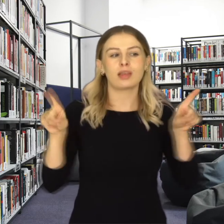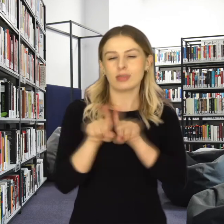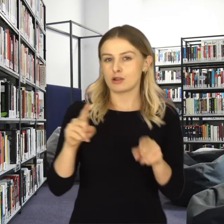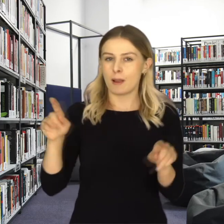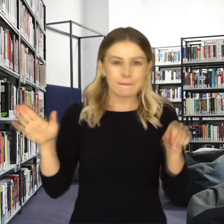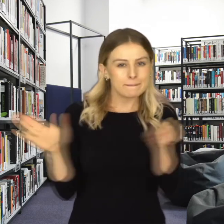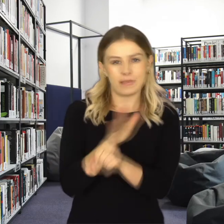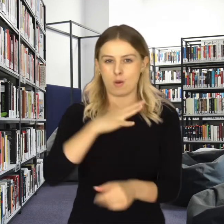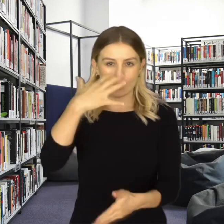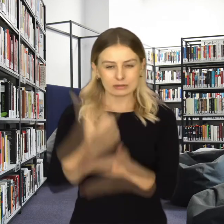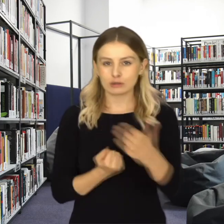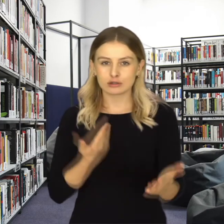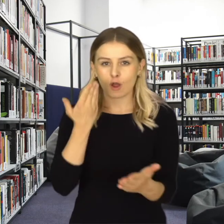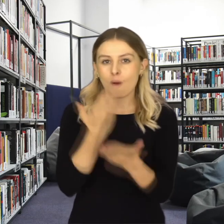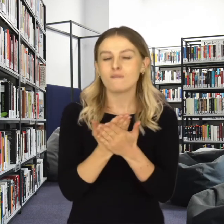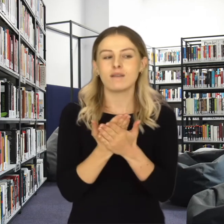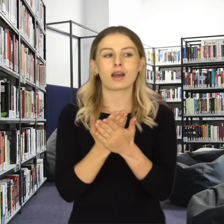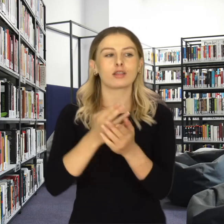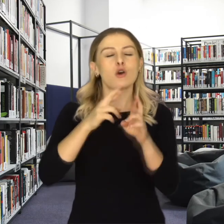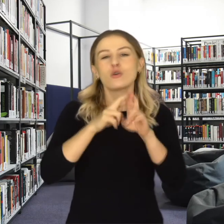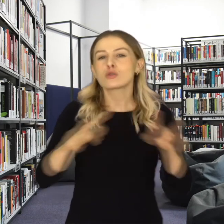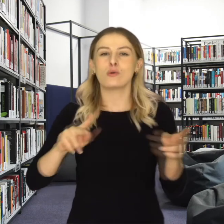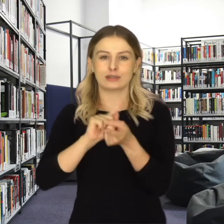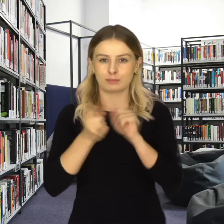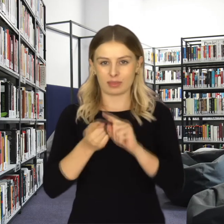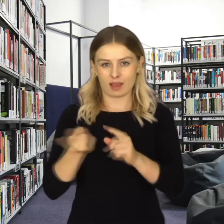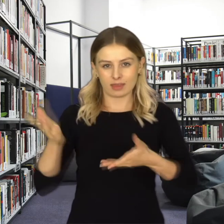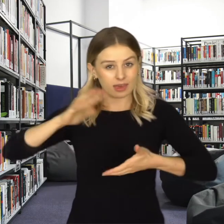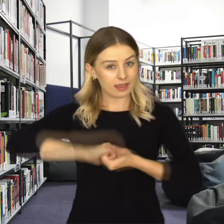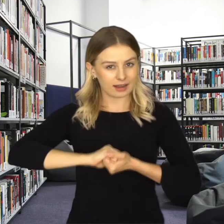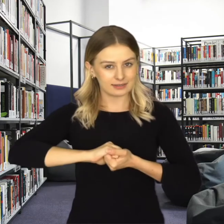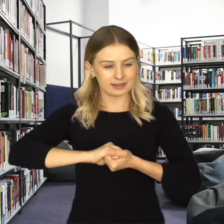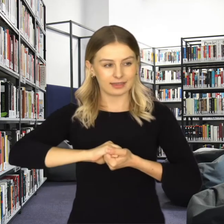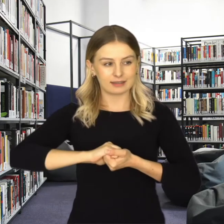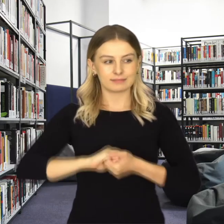oraz miała możliwość w pełni skorzystać z oferty spotkań integracyjnych.